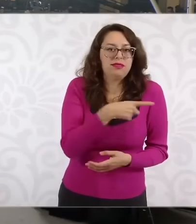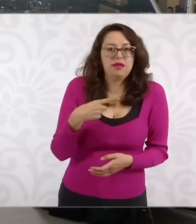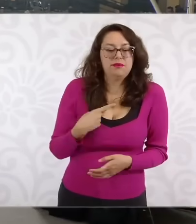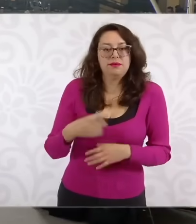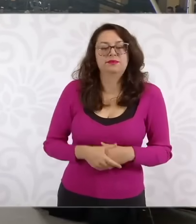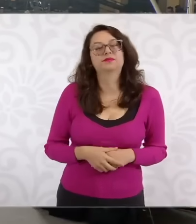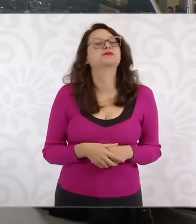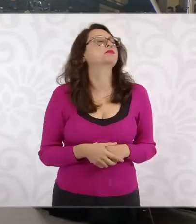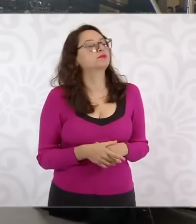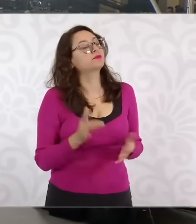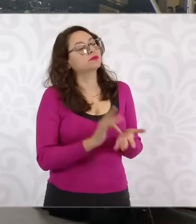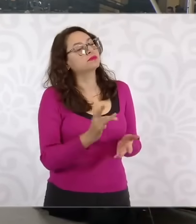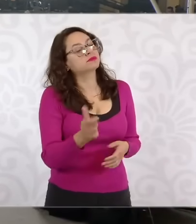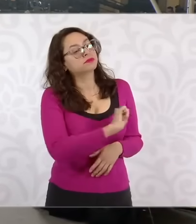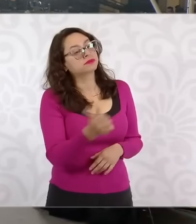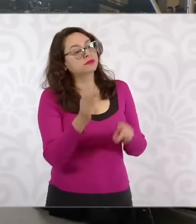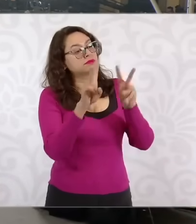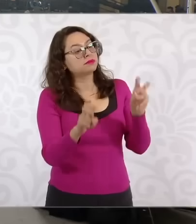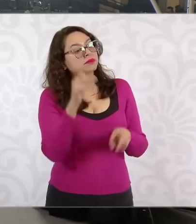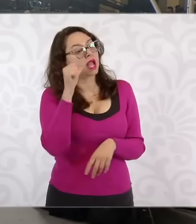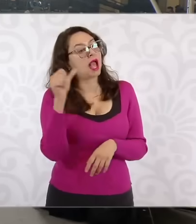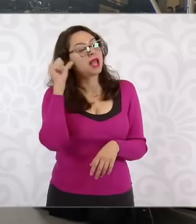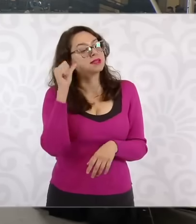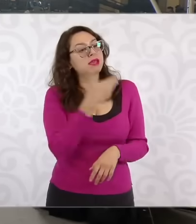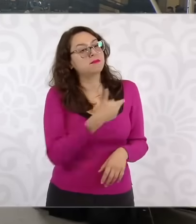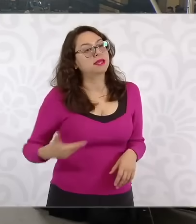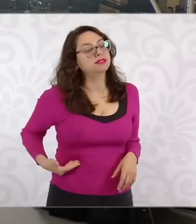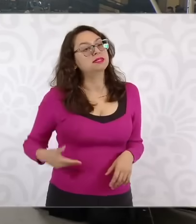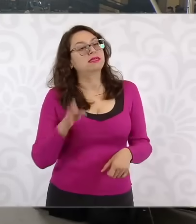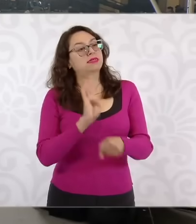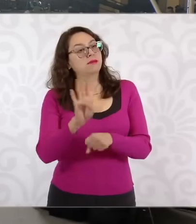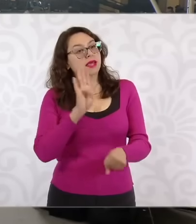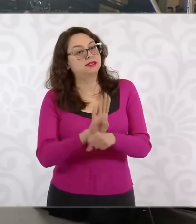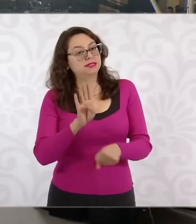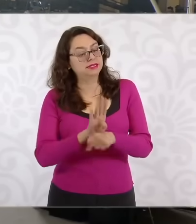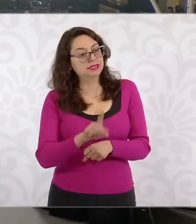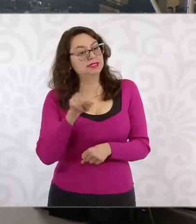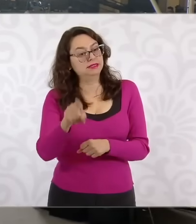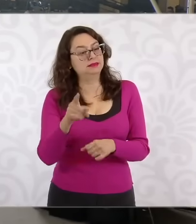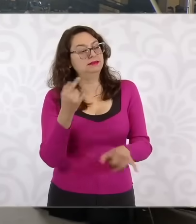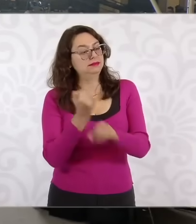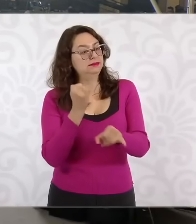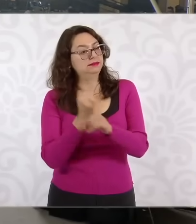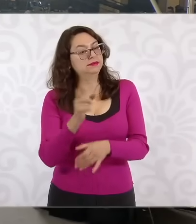Brasil eh subió ayer una publicación a la red X en donde mencionaba que usted aceptó una visita